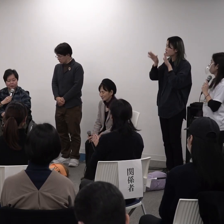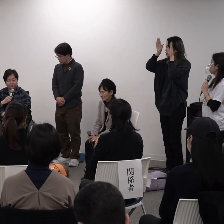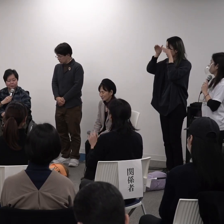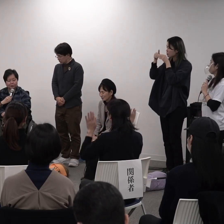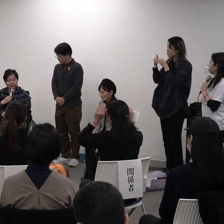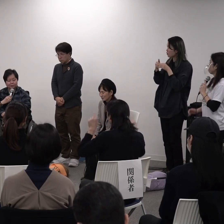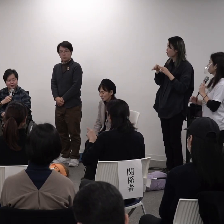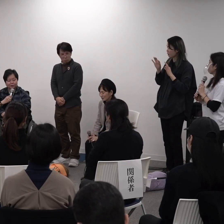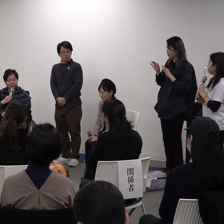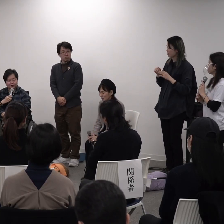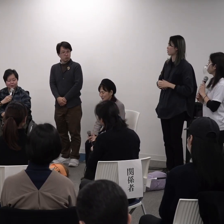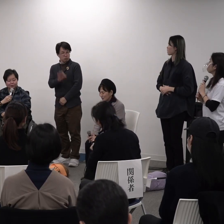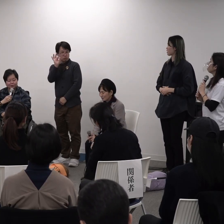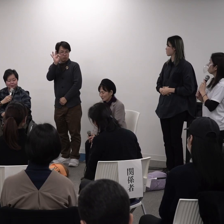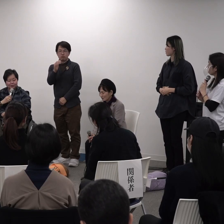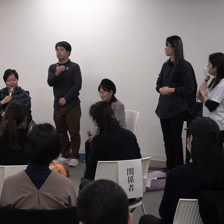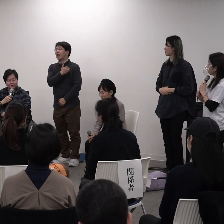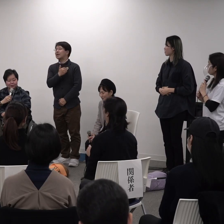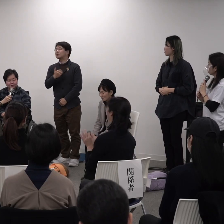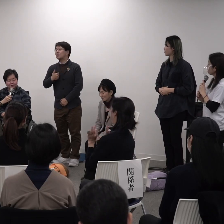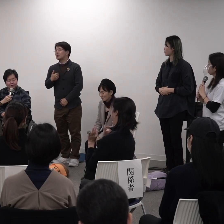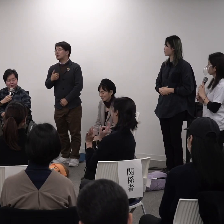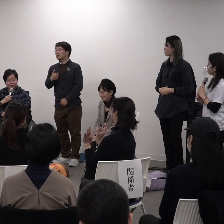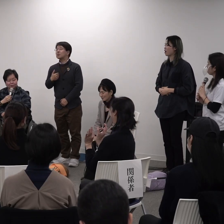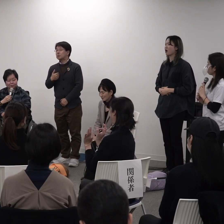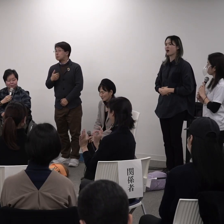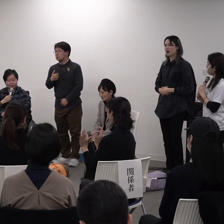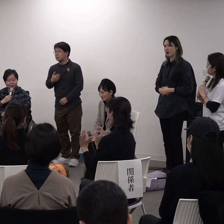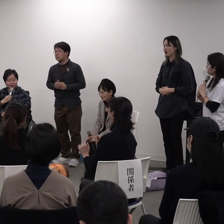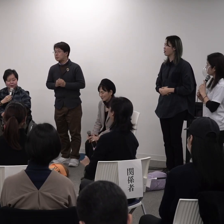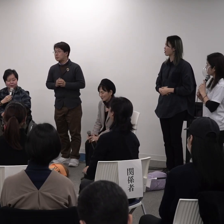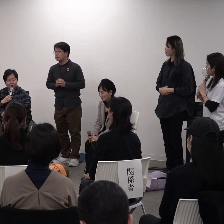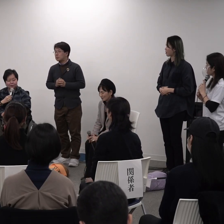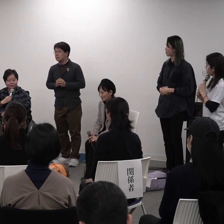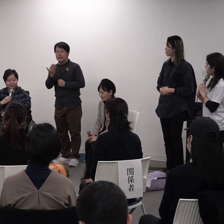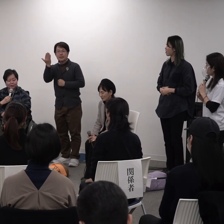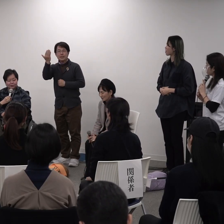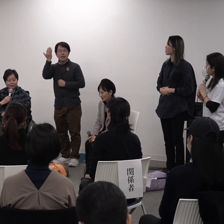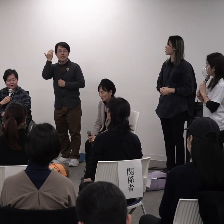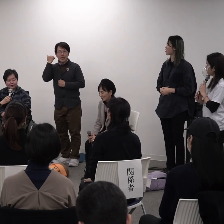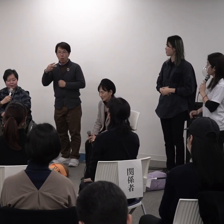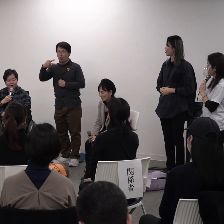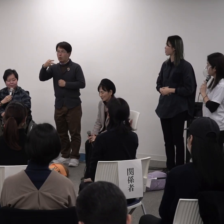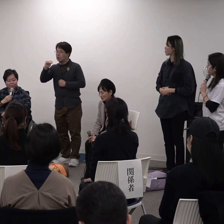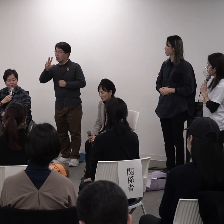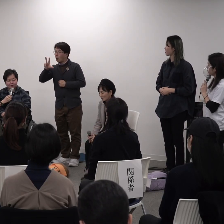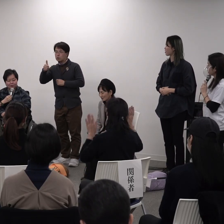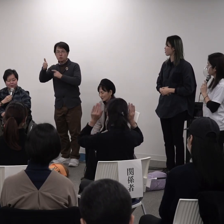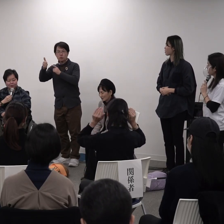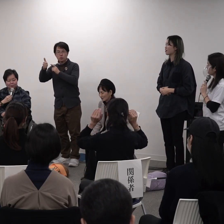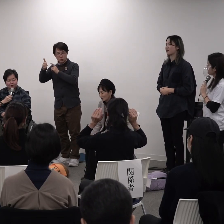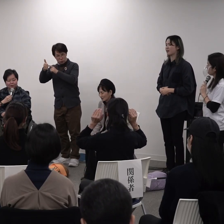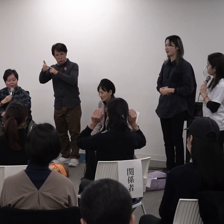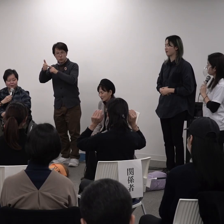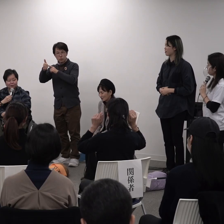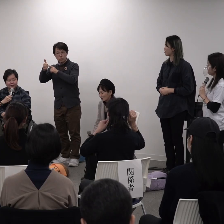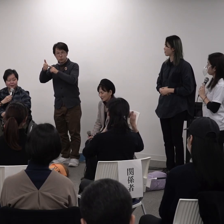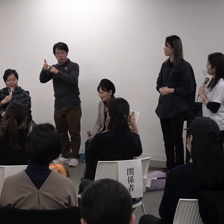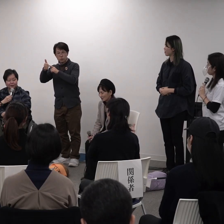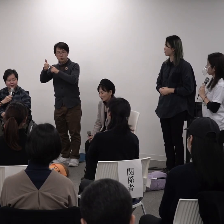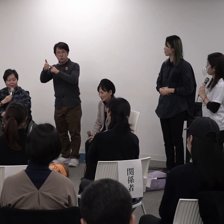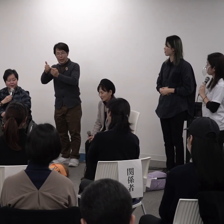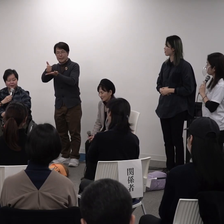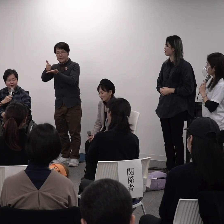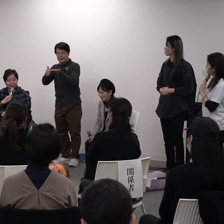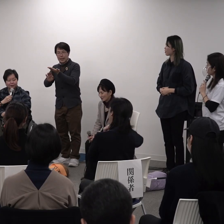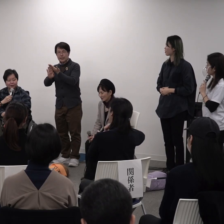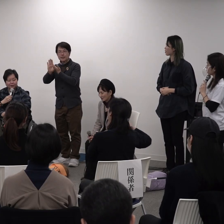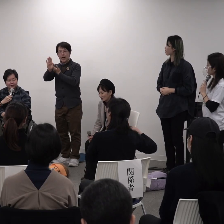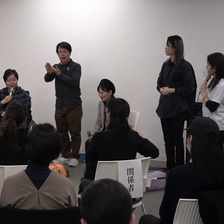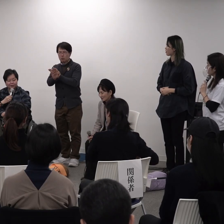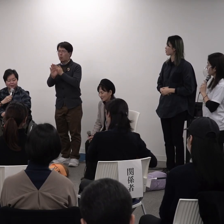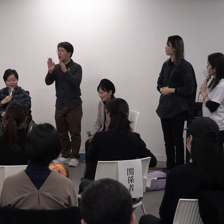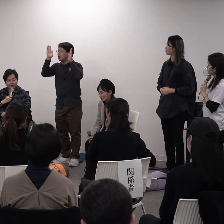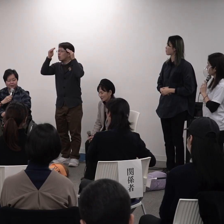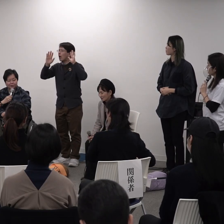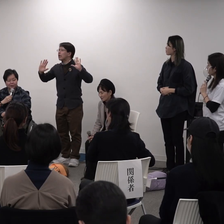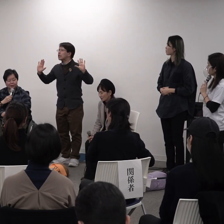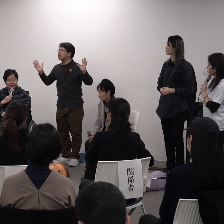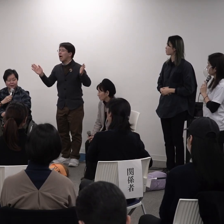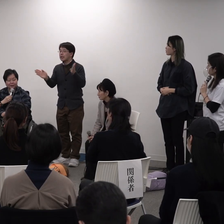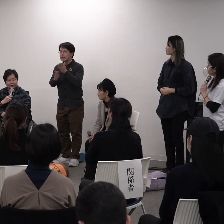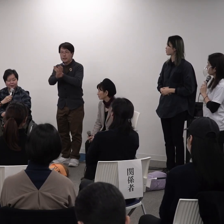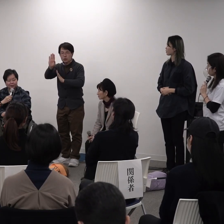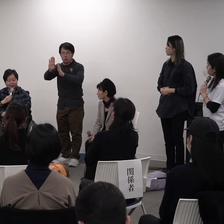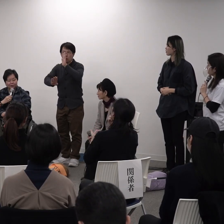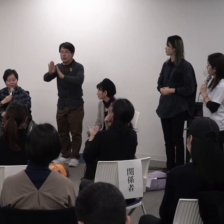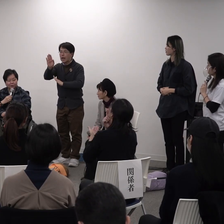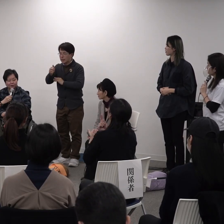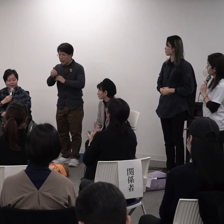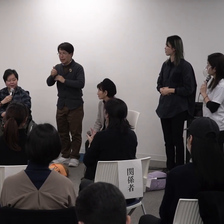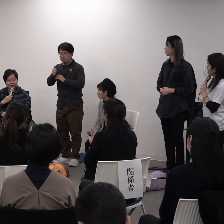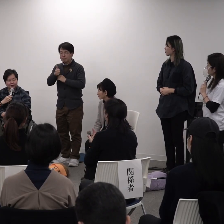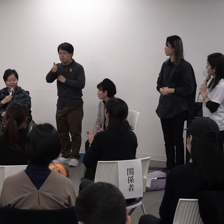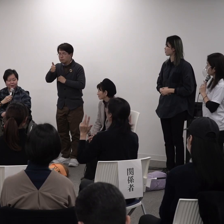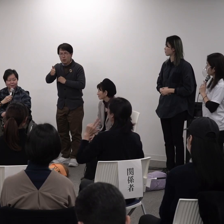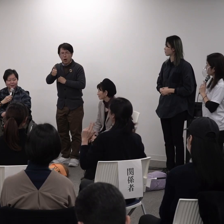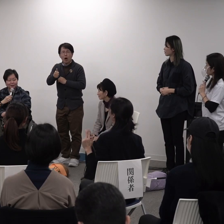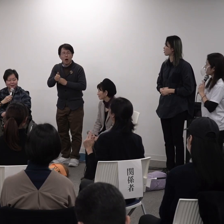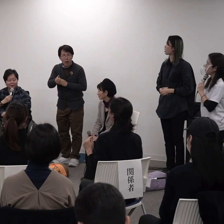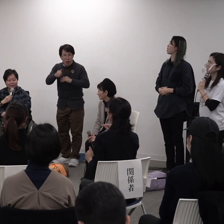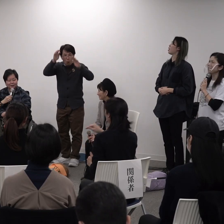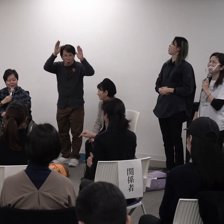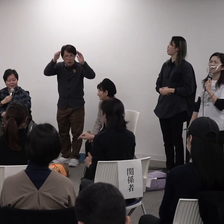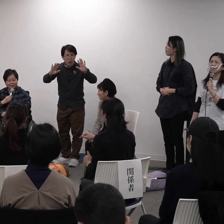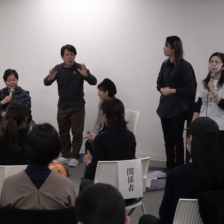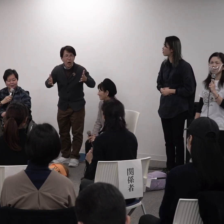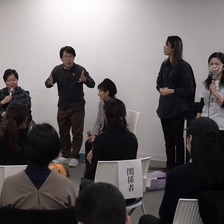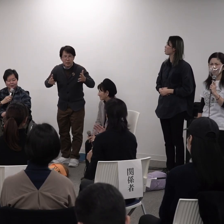佐藤）大丈夫です 先代の介助犬がしばらく引退した後いない状態でお店に行ったらワンちゃん がいないって言われましたね